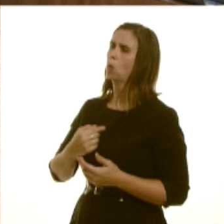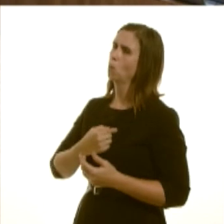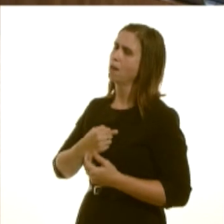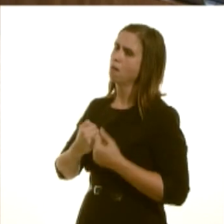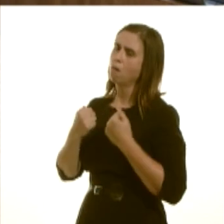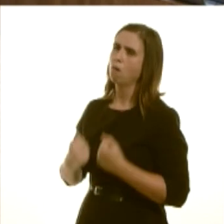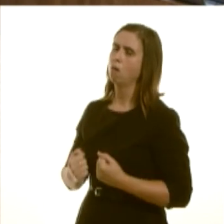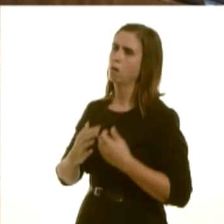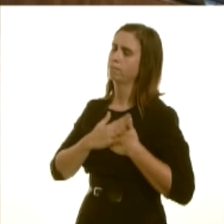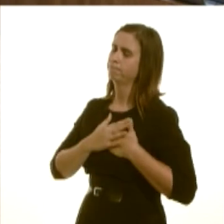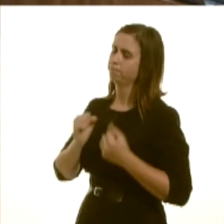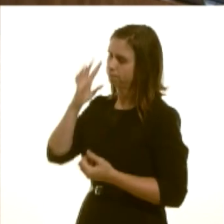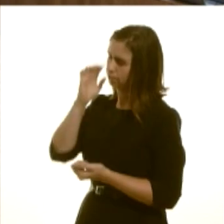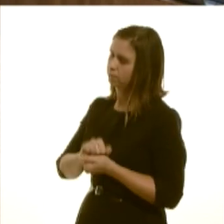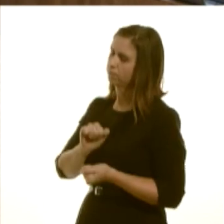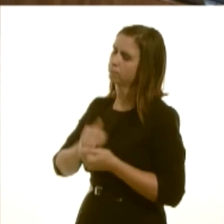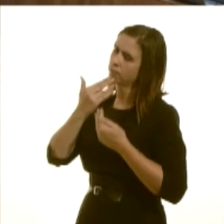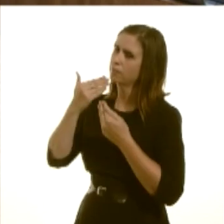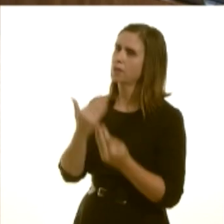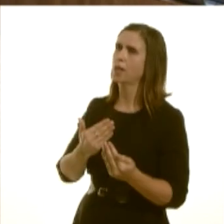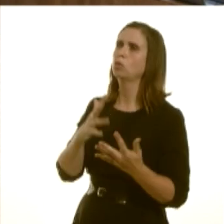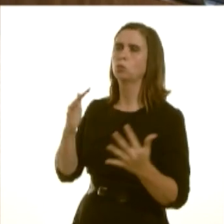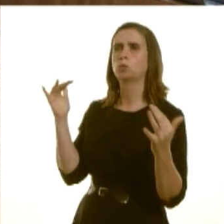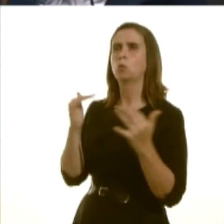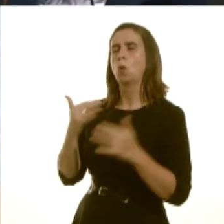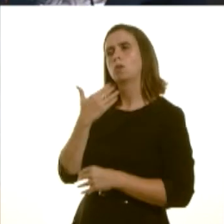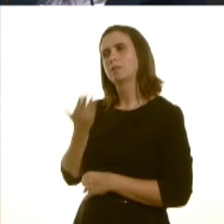to our armed forces and veterans. We do not, as a Welsh Government, issue guidance, but